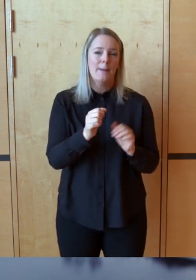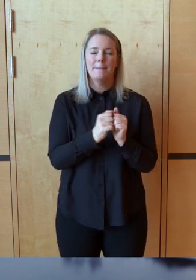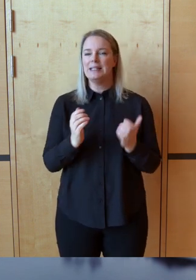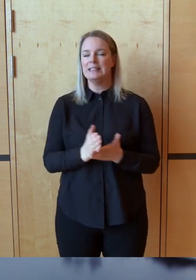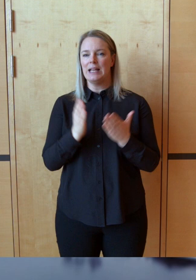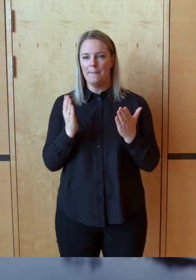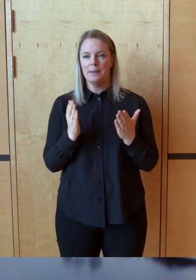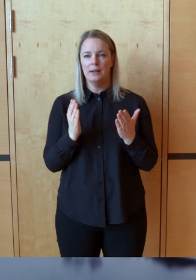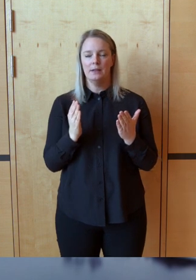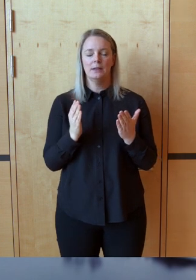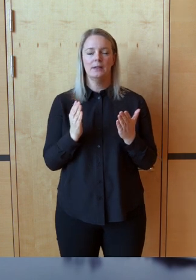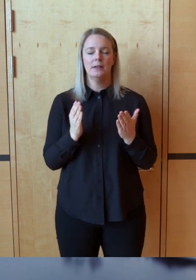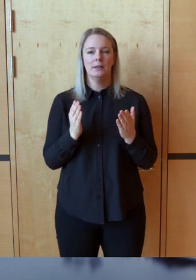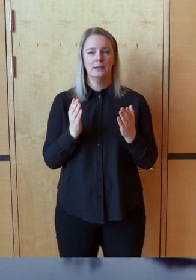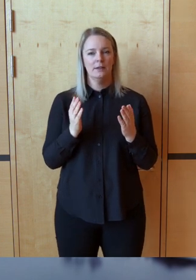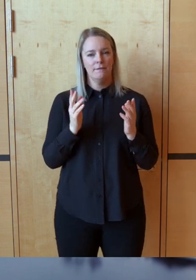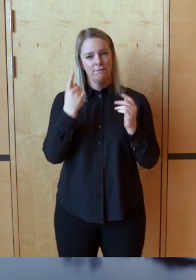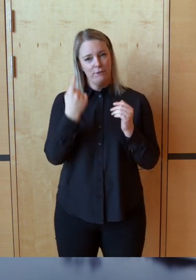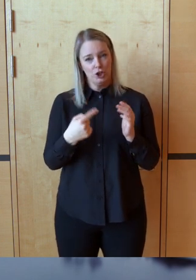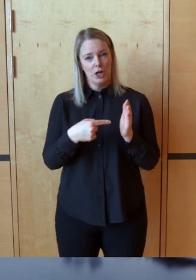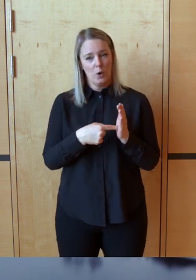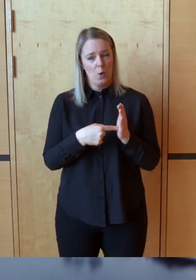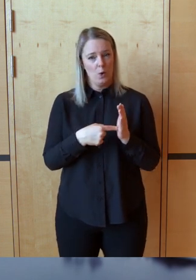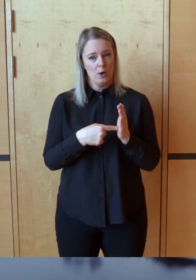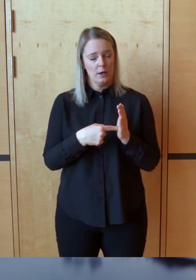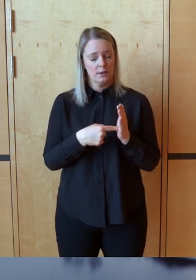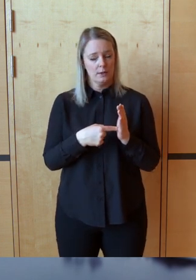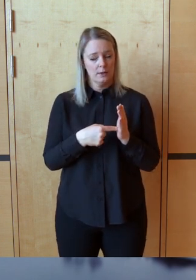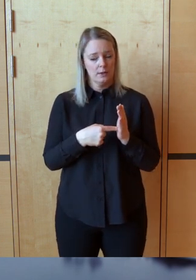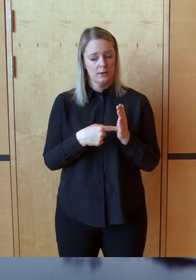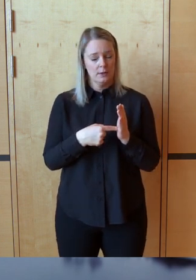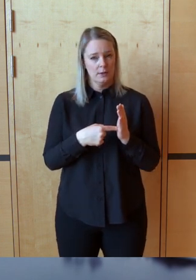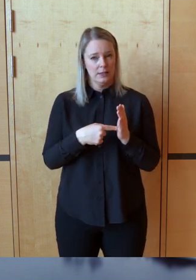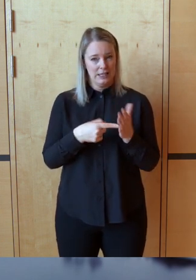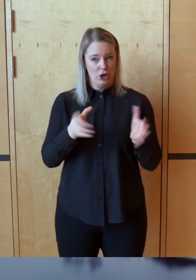Så är det ju i så fall första gången Tror jag är Skellefteå kommun historia som det är